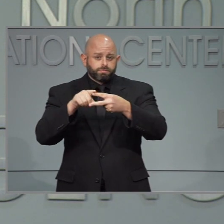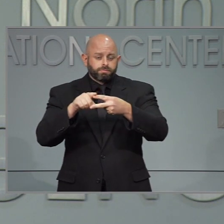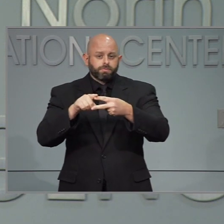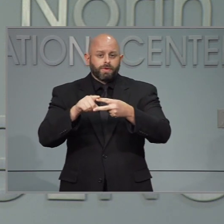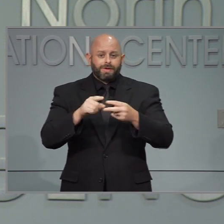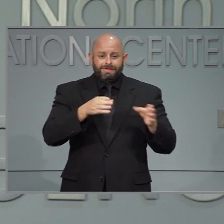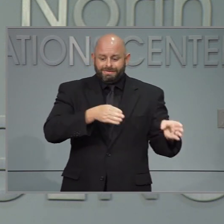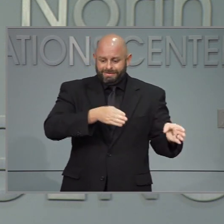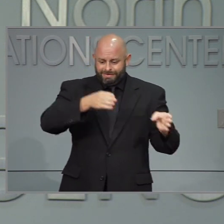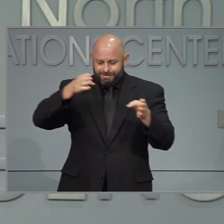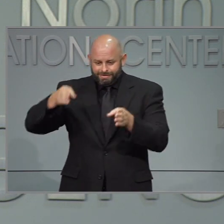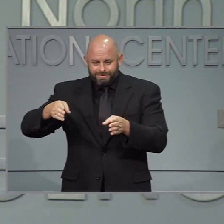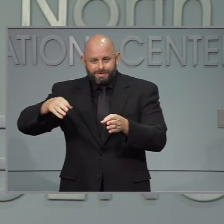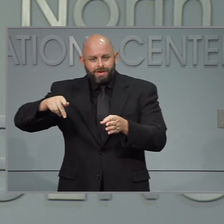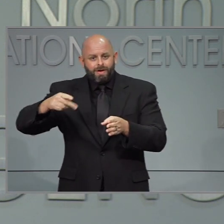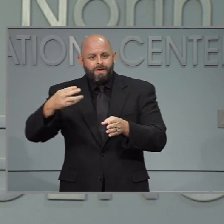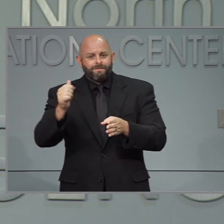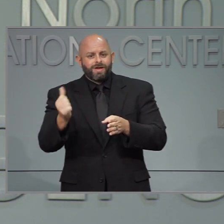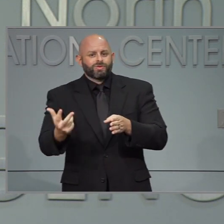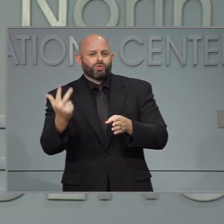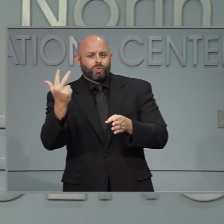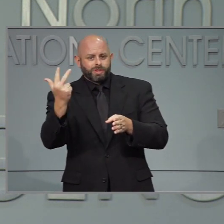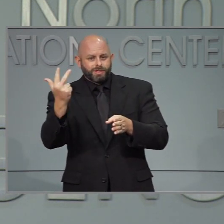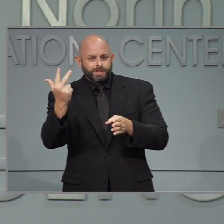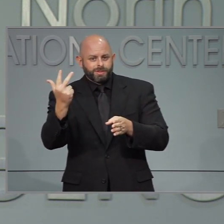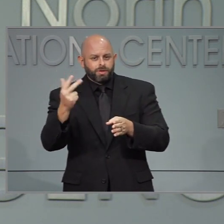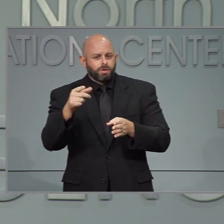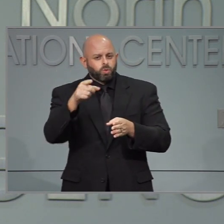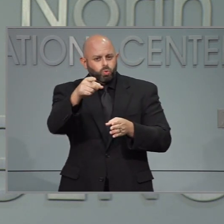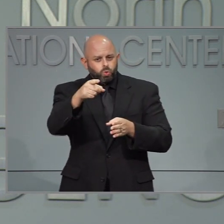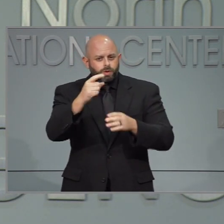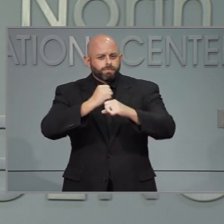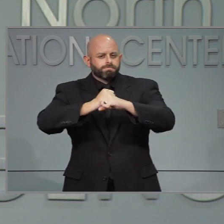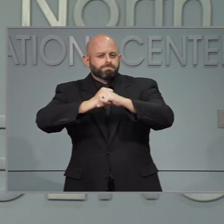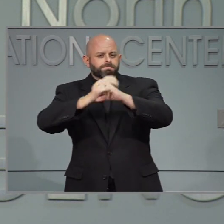Con la introducción limitada la fase tres cual ser y tres son